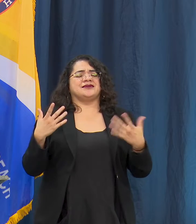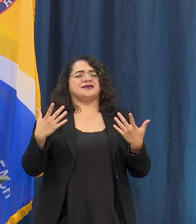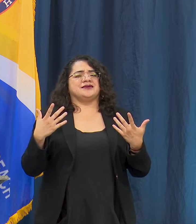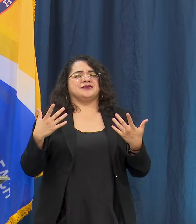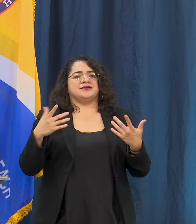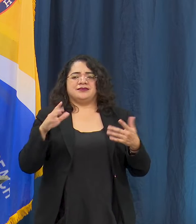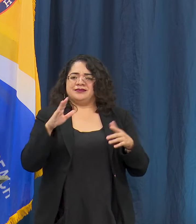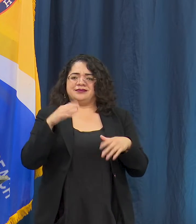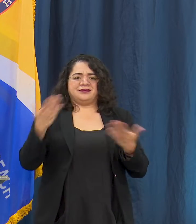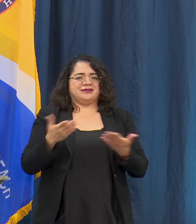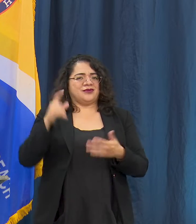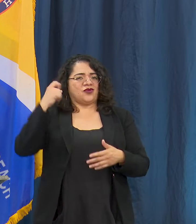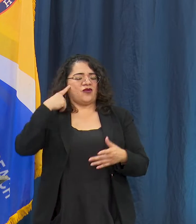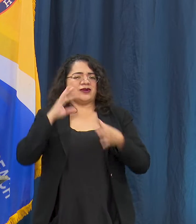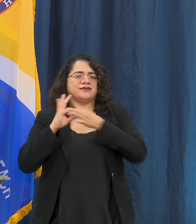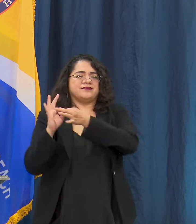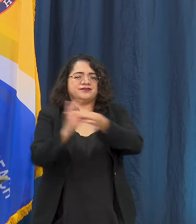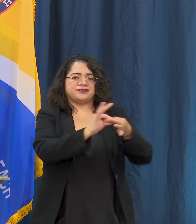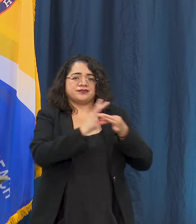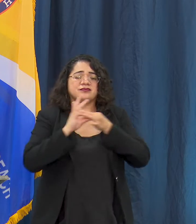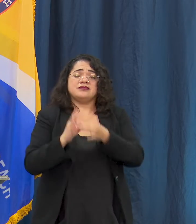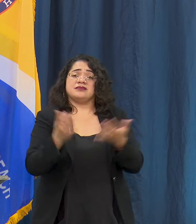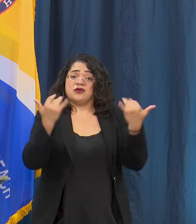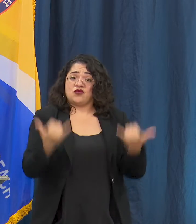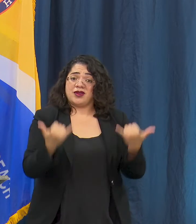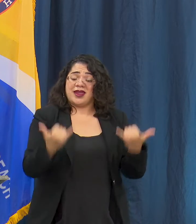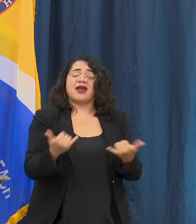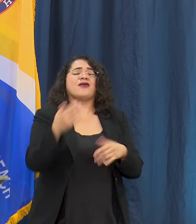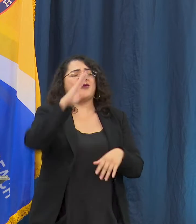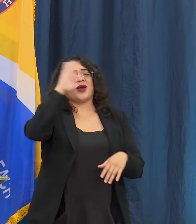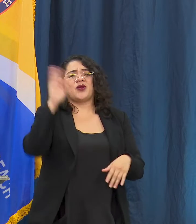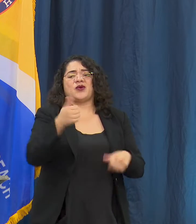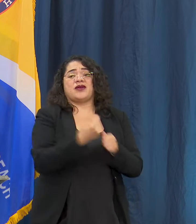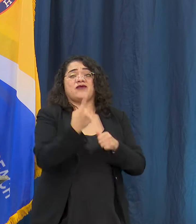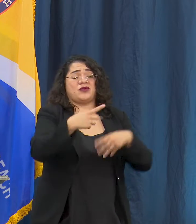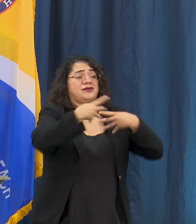esta afuera practic ando sus derechos she knows she